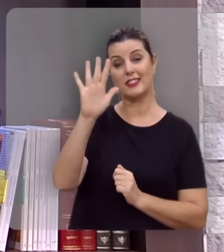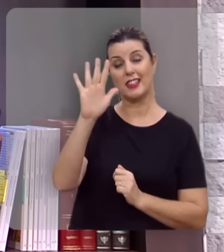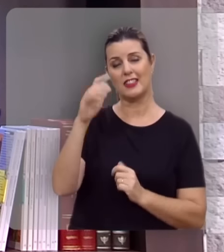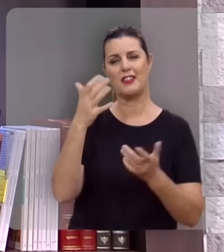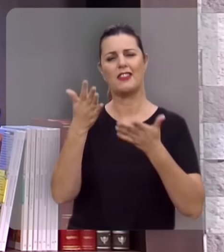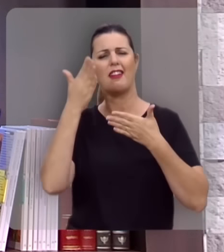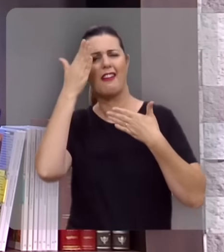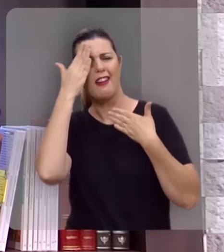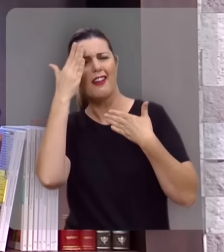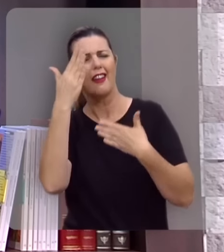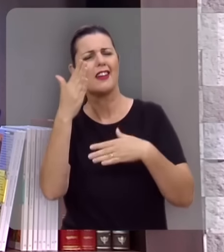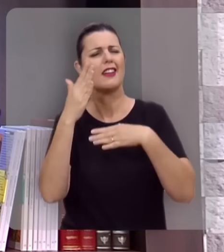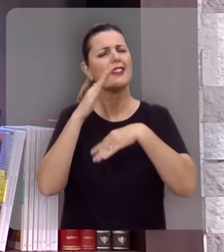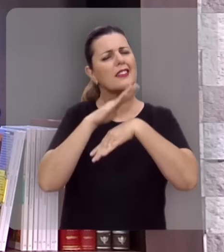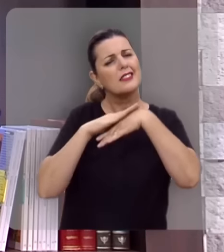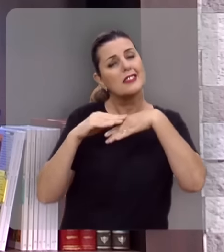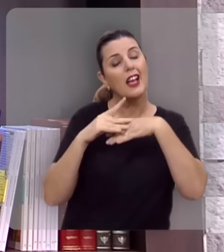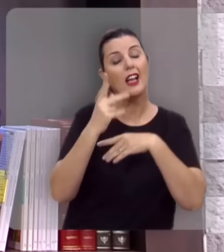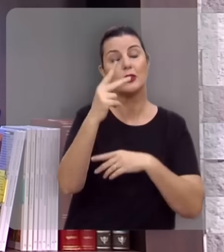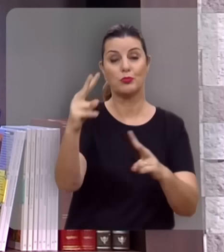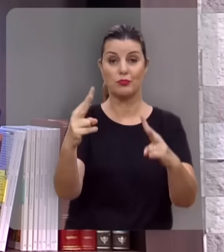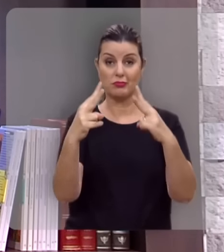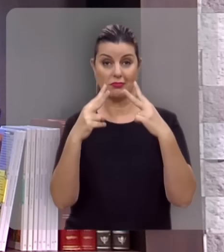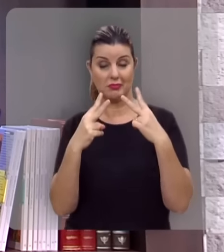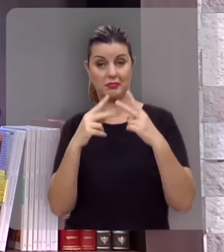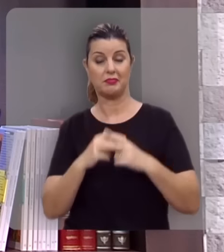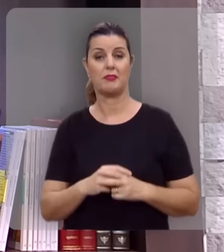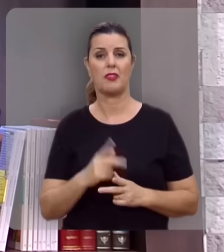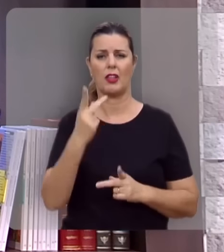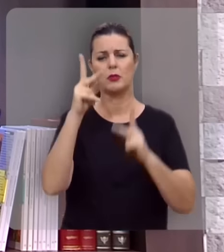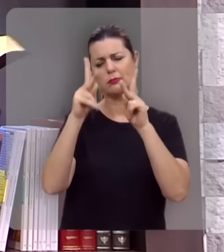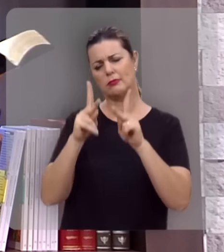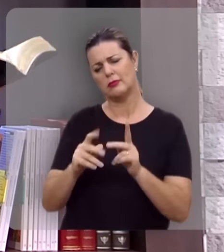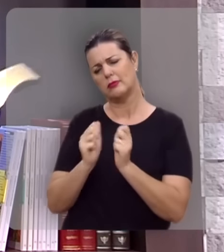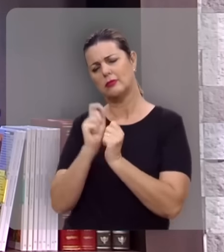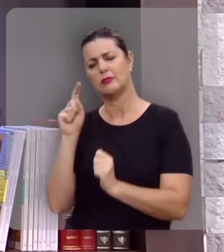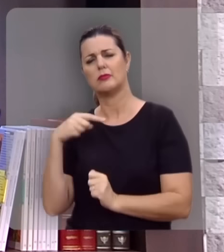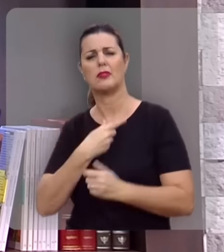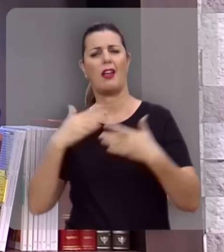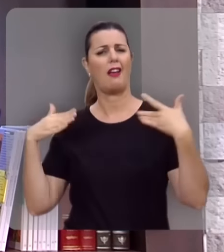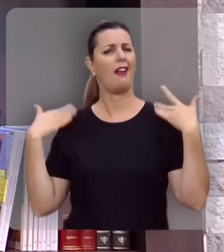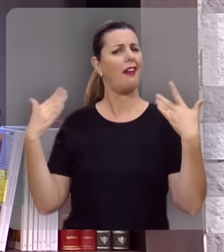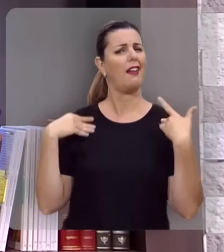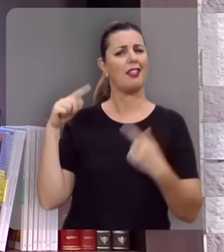Brasil e eu quero agradecer carinhosamente a sua audiência. Sua presença conosco alegra o nosso